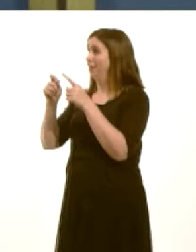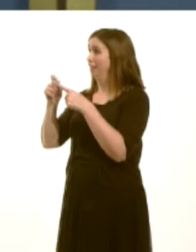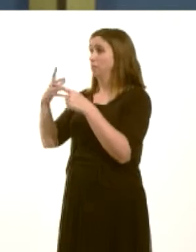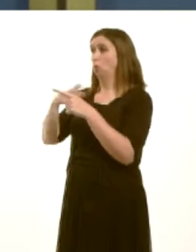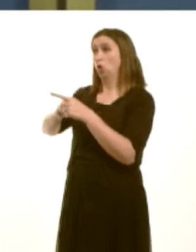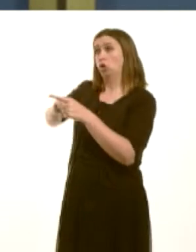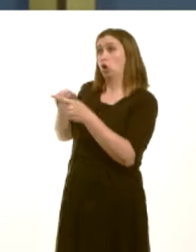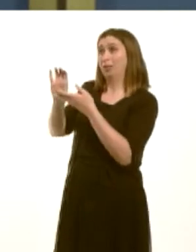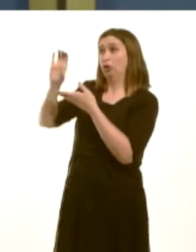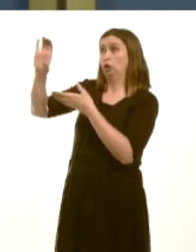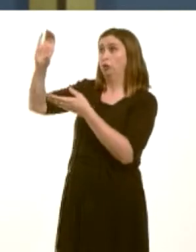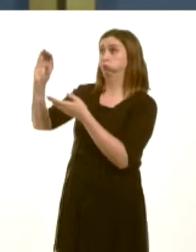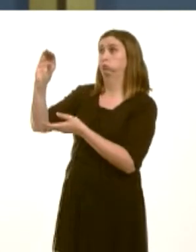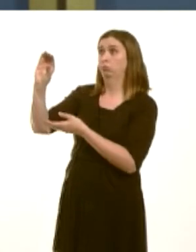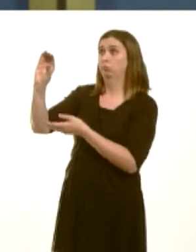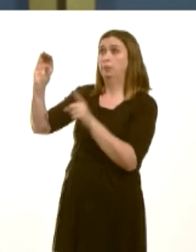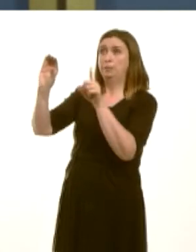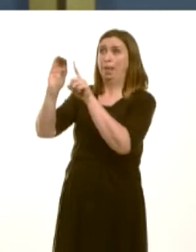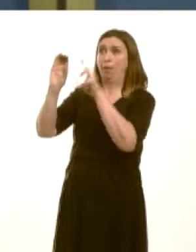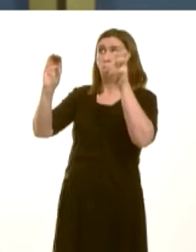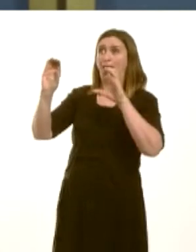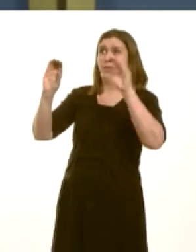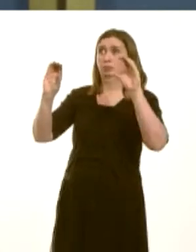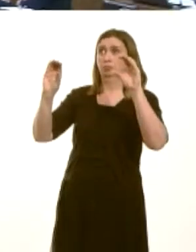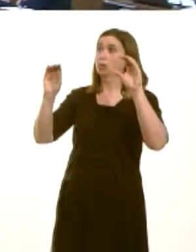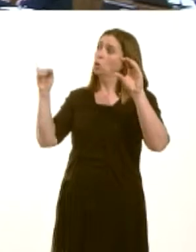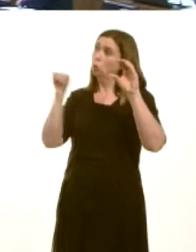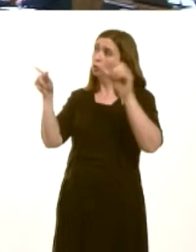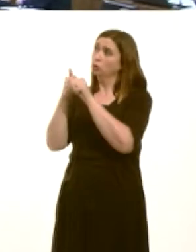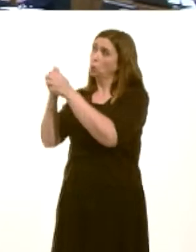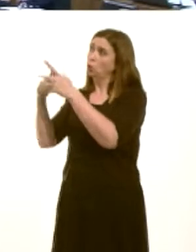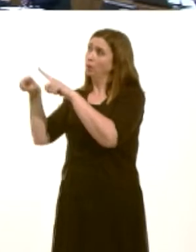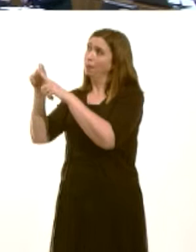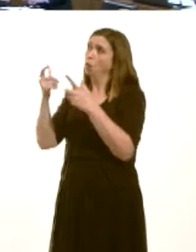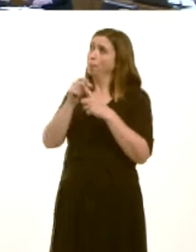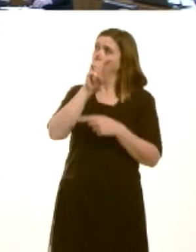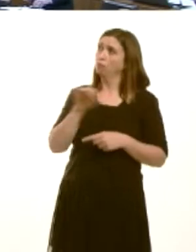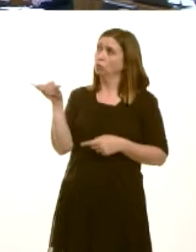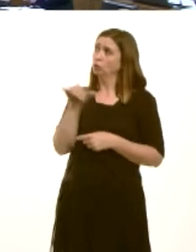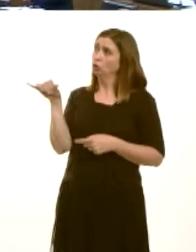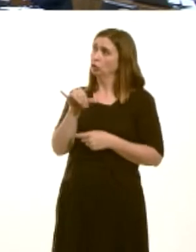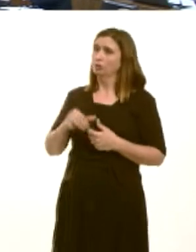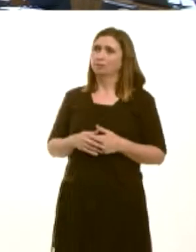A ydych chiín sefyll gyda Phlaid Cymru neu gyda UKIP? Carwyn Jones: Nid wyf yn sefyll gydaír un ohonoch chi achos, gyda UKIP, rwyín gwybod